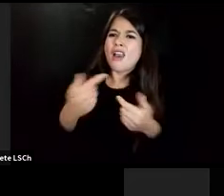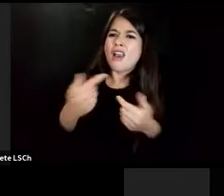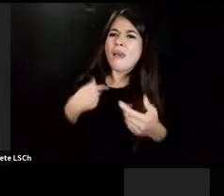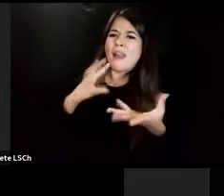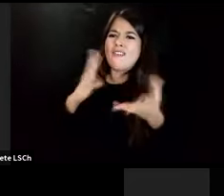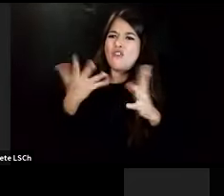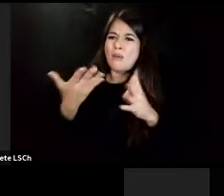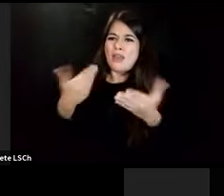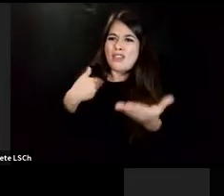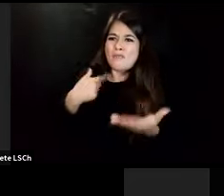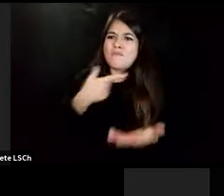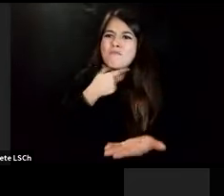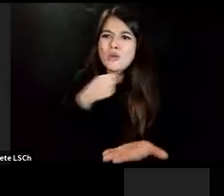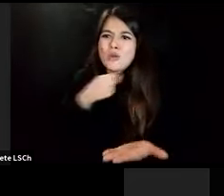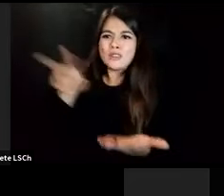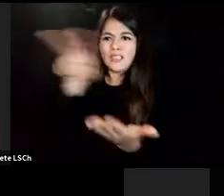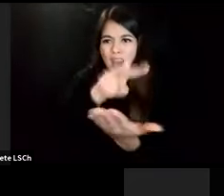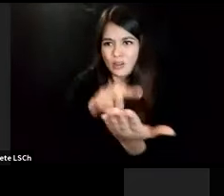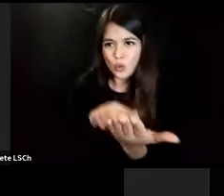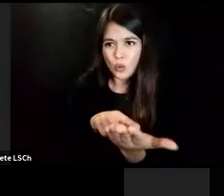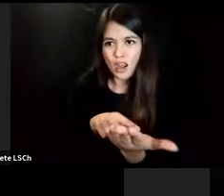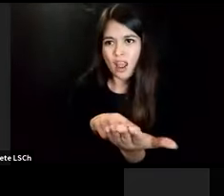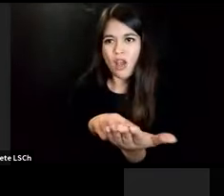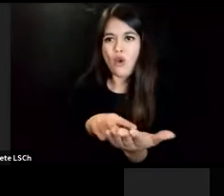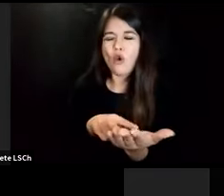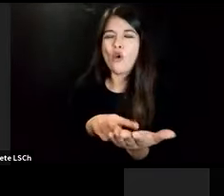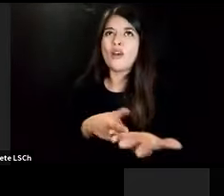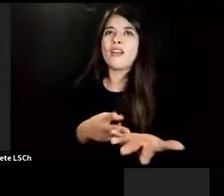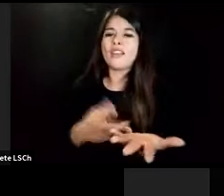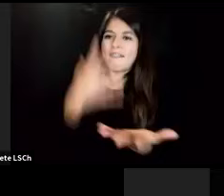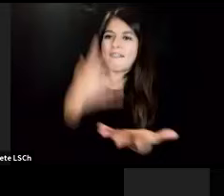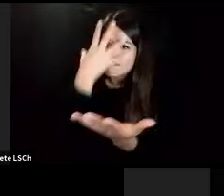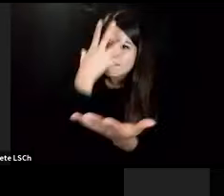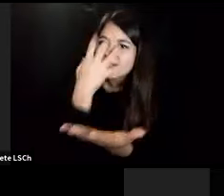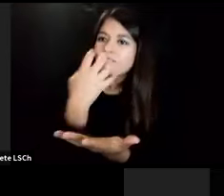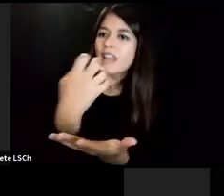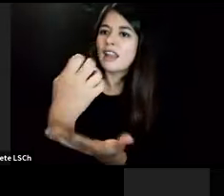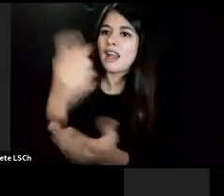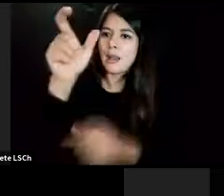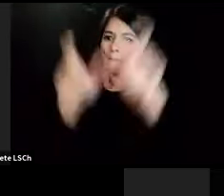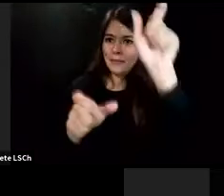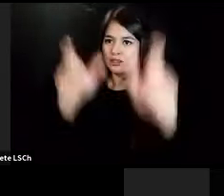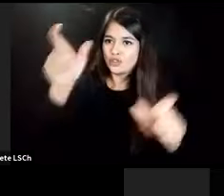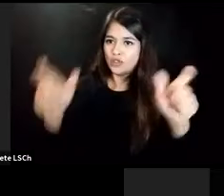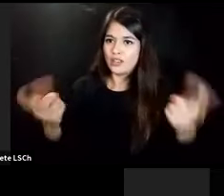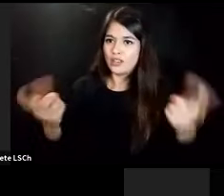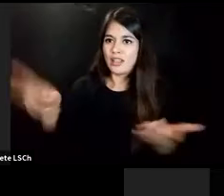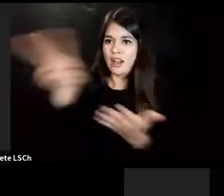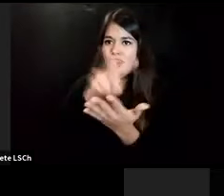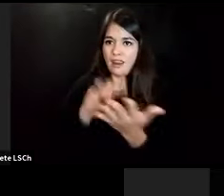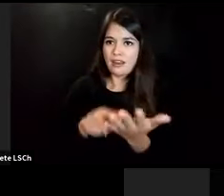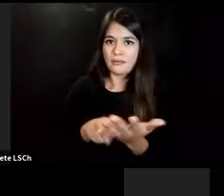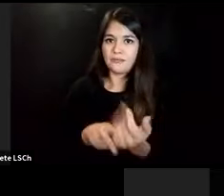la forma de encantar a los lectores. Entonces lo primero que quiero hacer